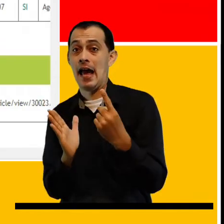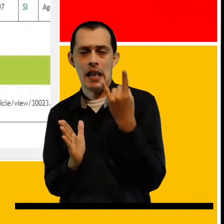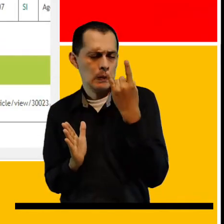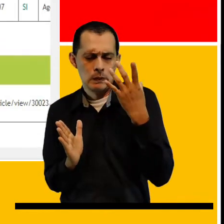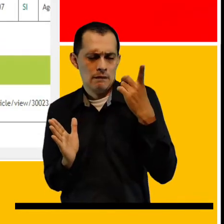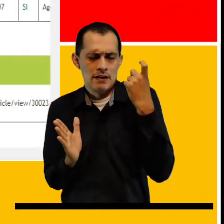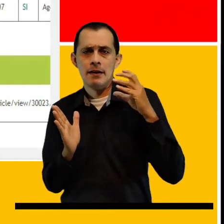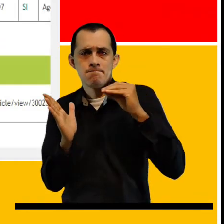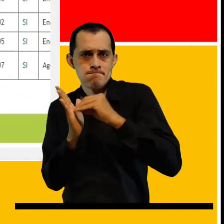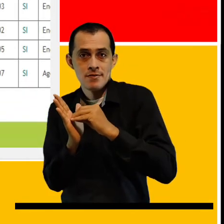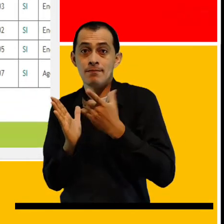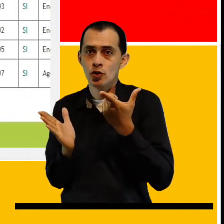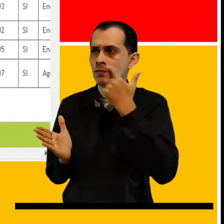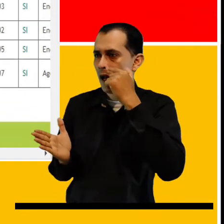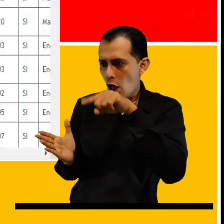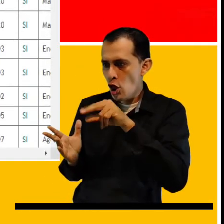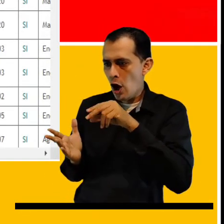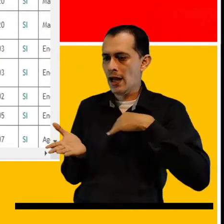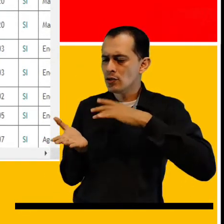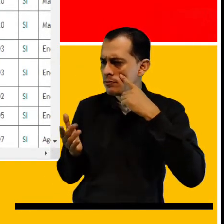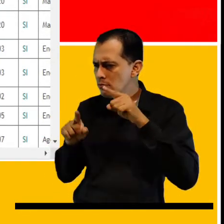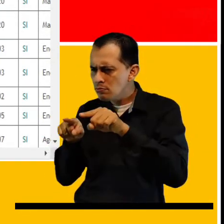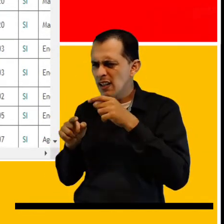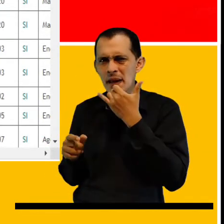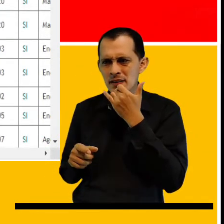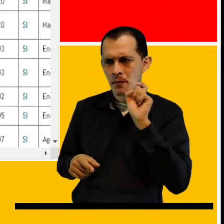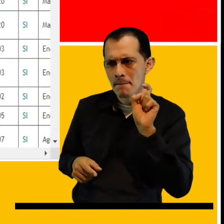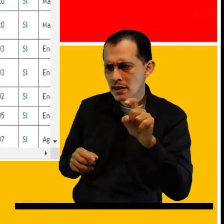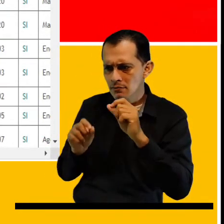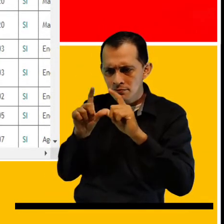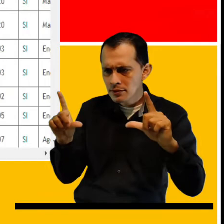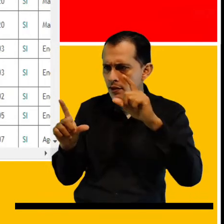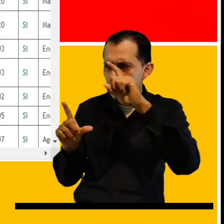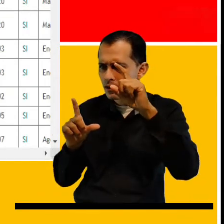producto, entonces hay que revisarlo con detalle, corregirlo y subsanar para que cuando abran